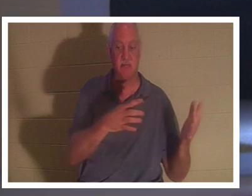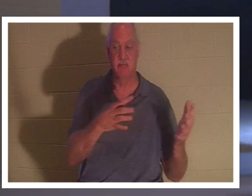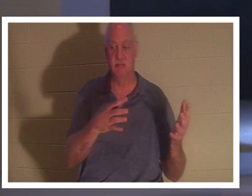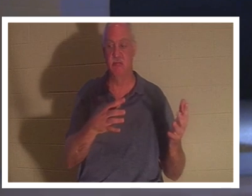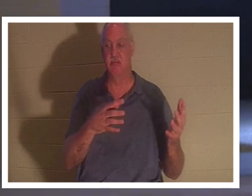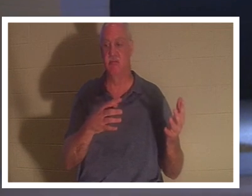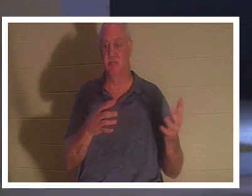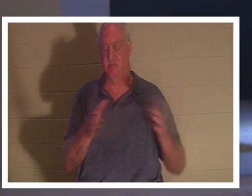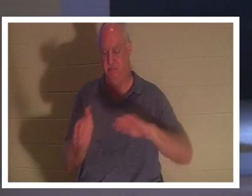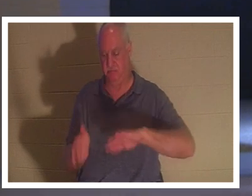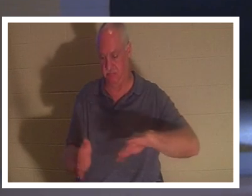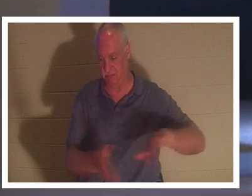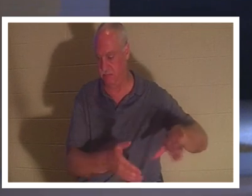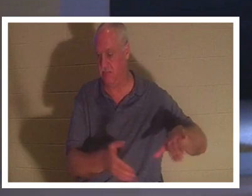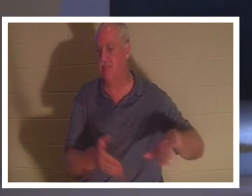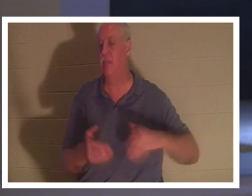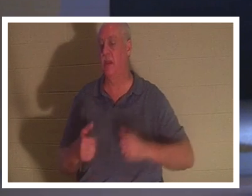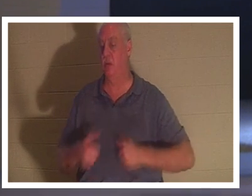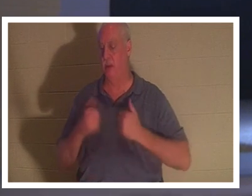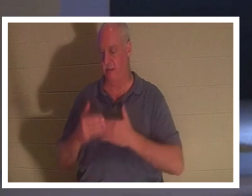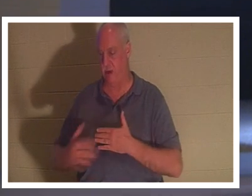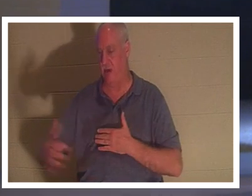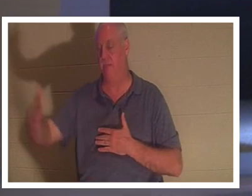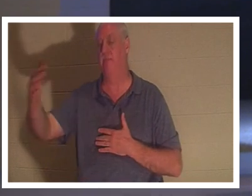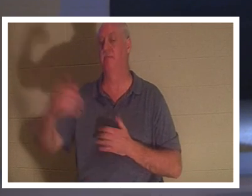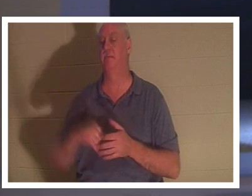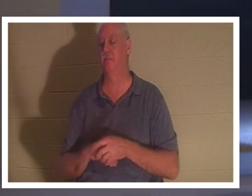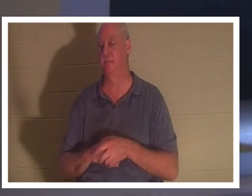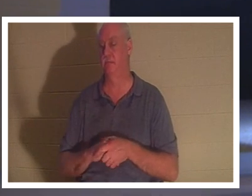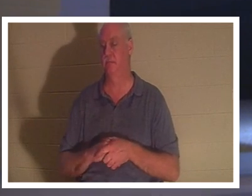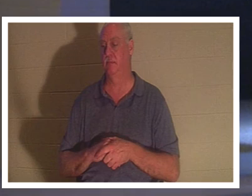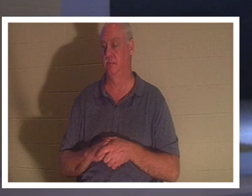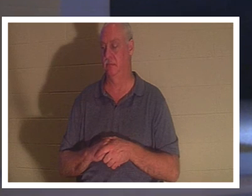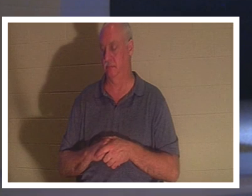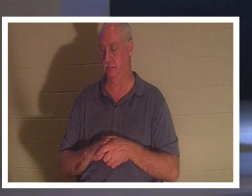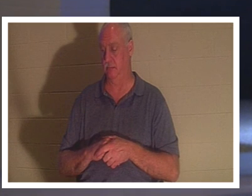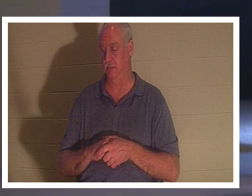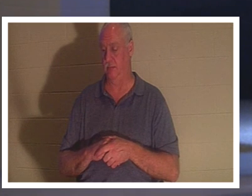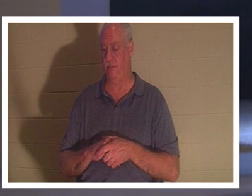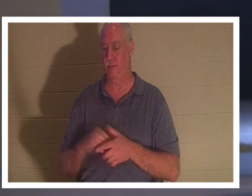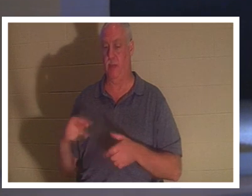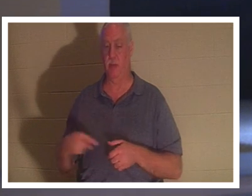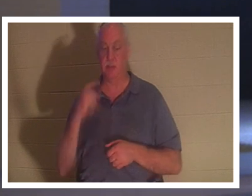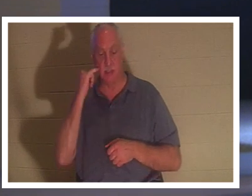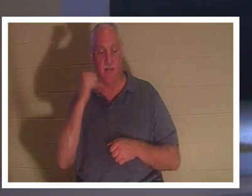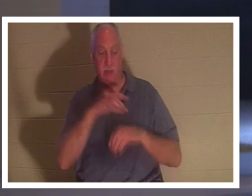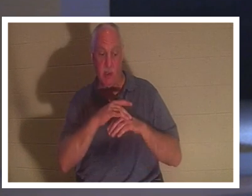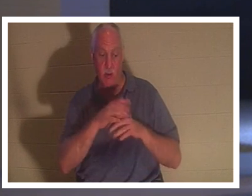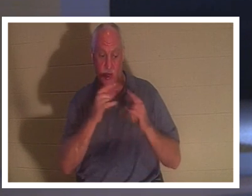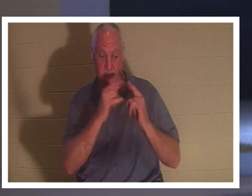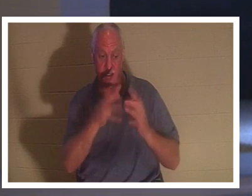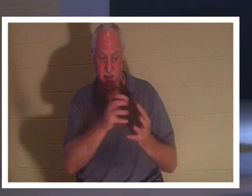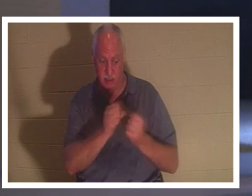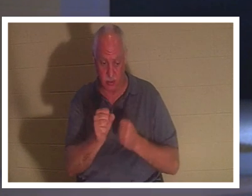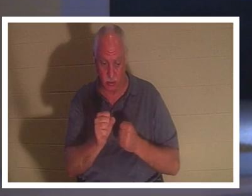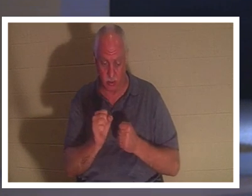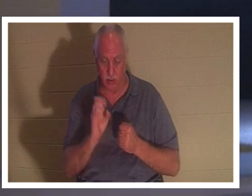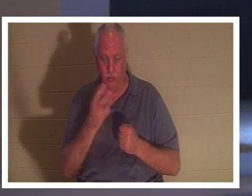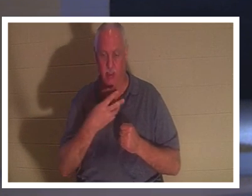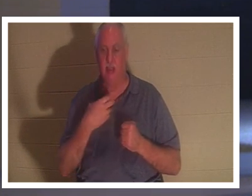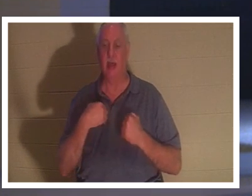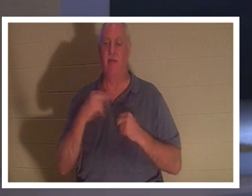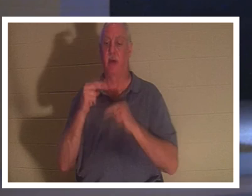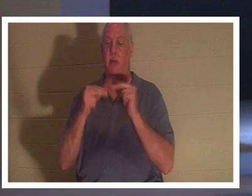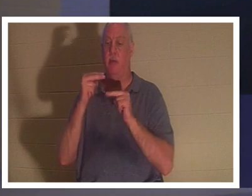und gehen weiter. Er sagt: „Wenn dieses irdische Zelt, in dem wir leben, zerstört wird, haben wir ein Gebäude von Gott.“